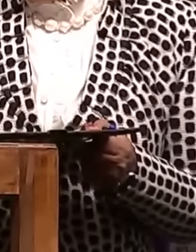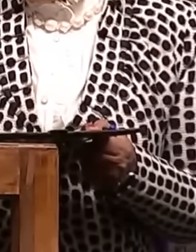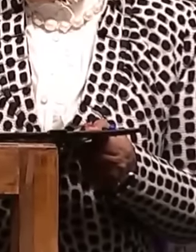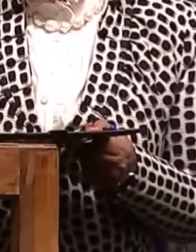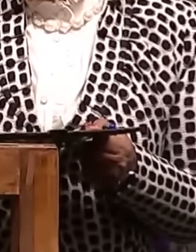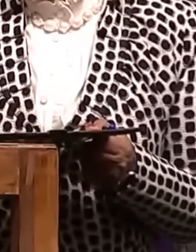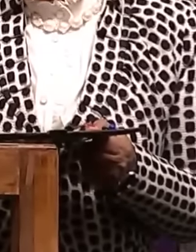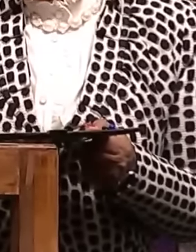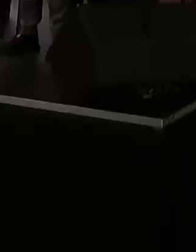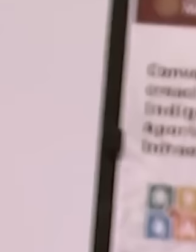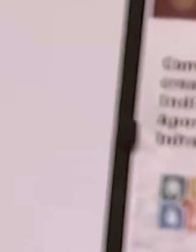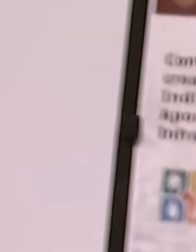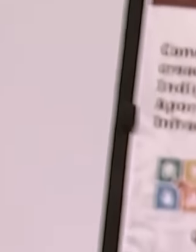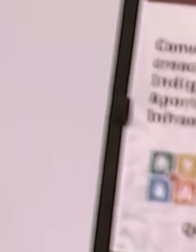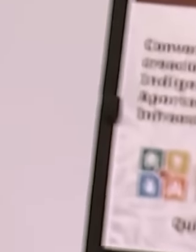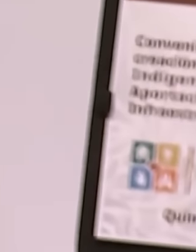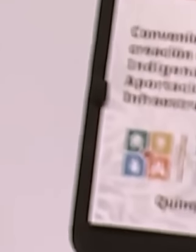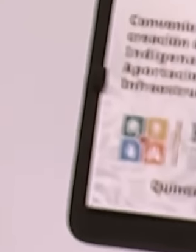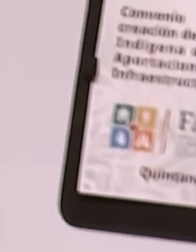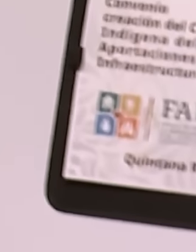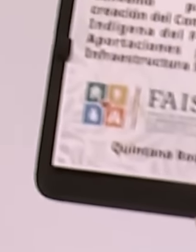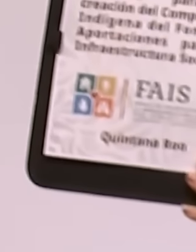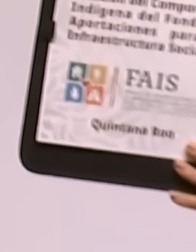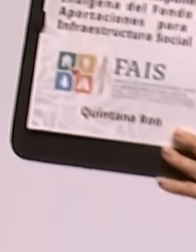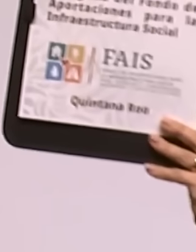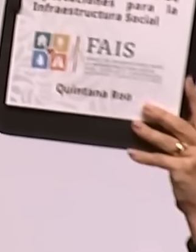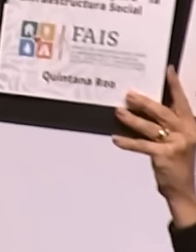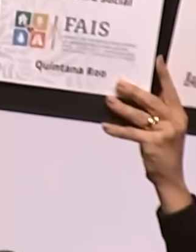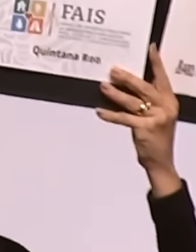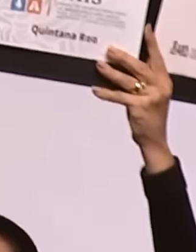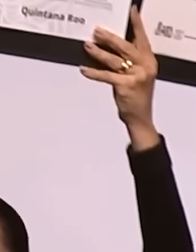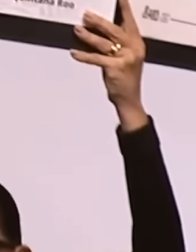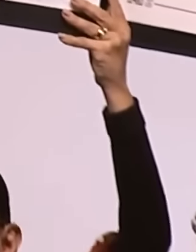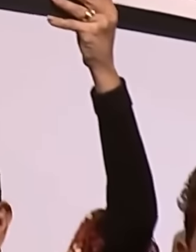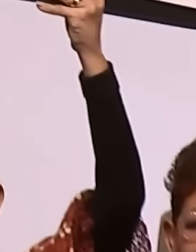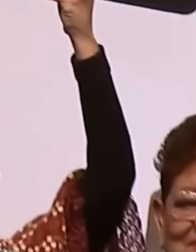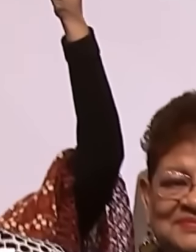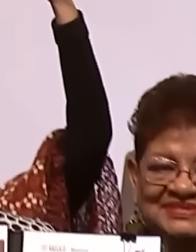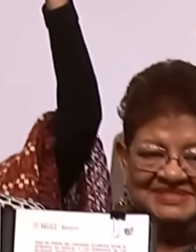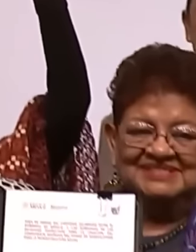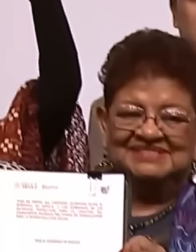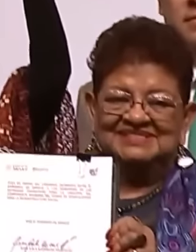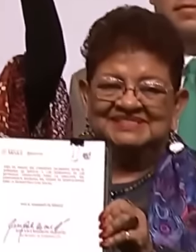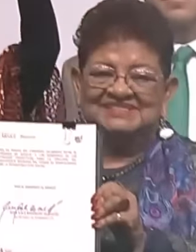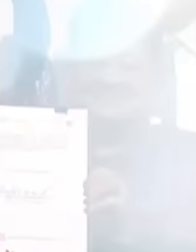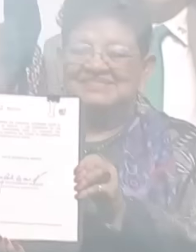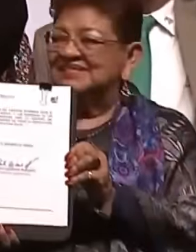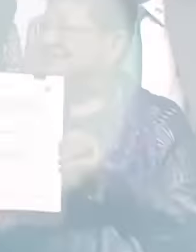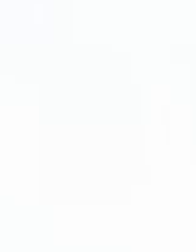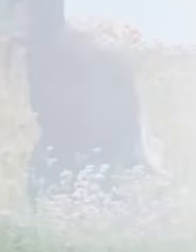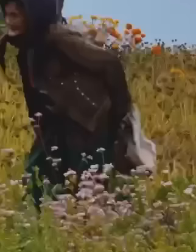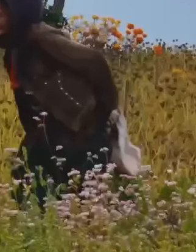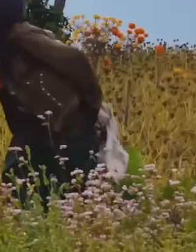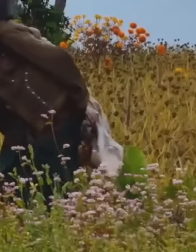gobierno enviará el dinero de manera directa a las autoridades que se rigen en su mayoría por